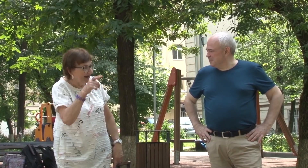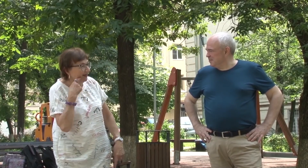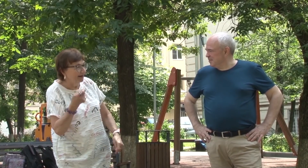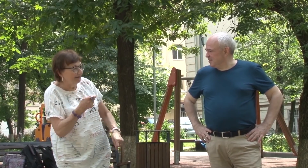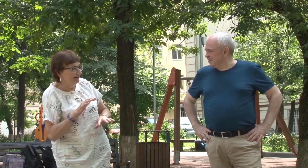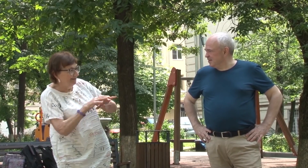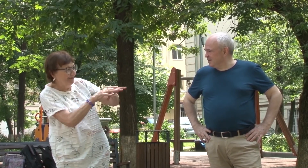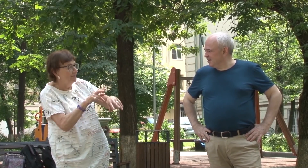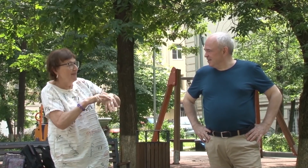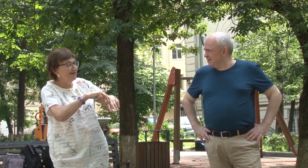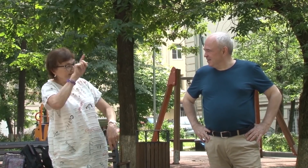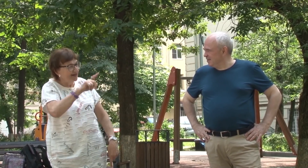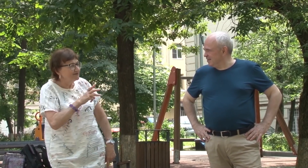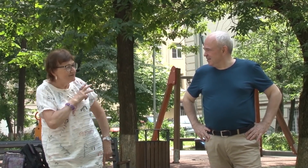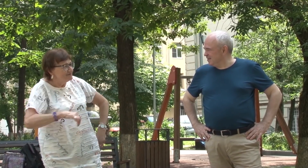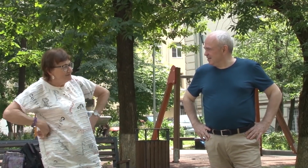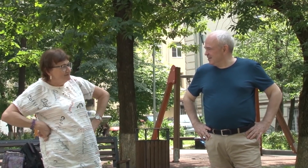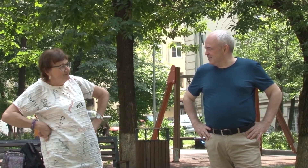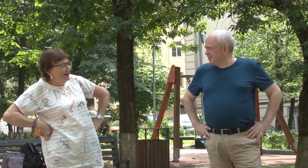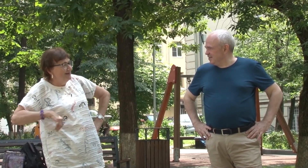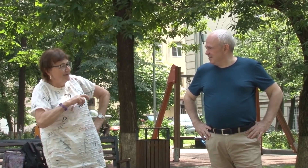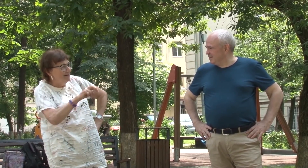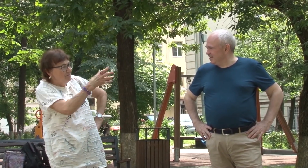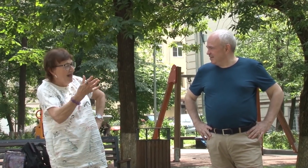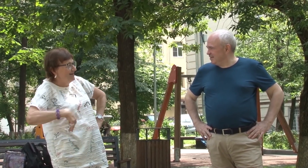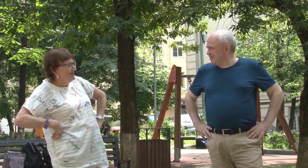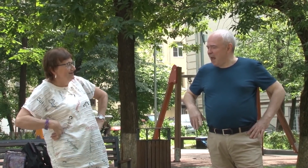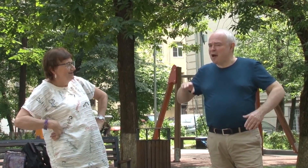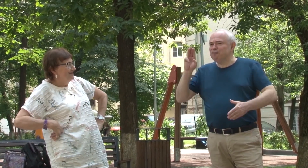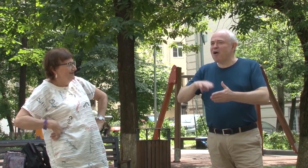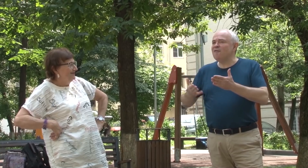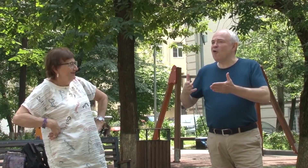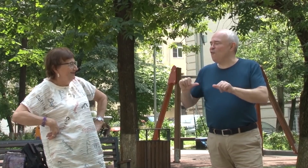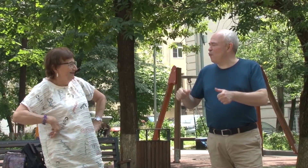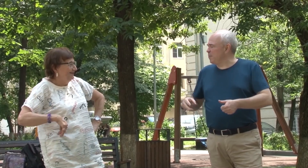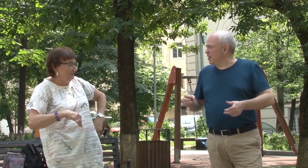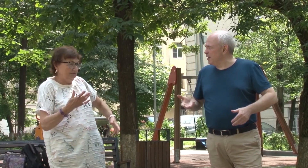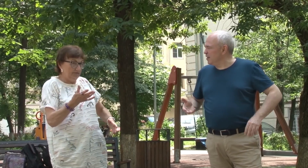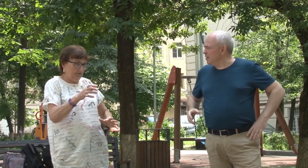Милиционеры знали, что глухие занимаются этим и «охотились», поджидая их. А штраф в какой форме был?